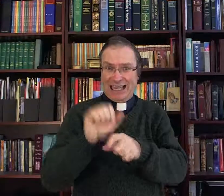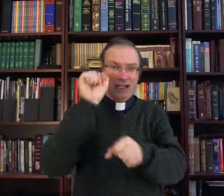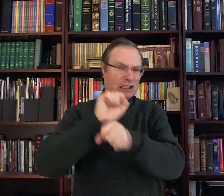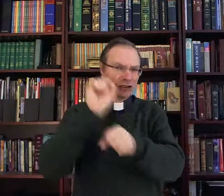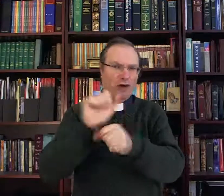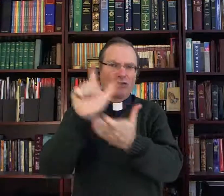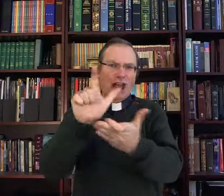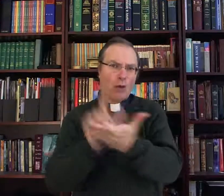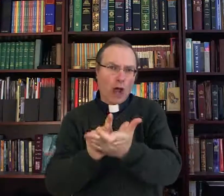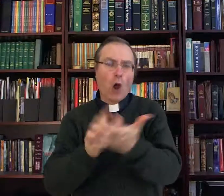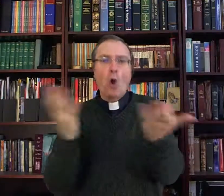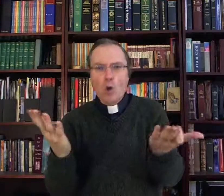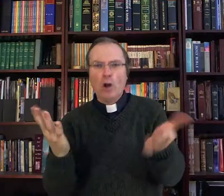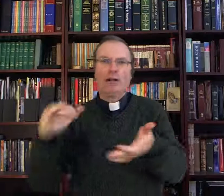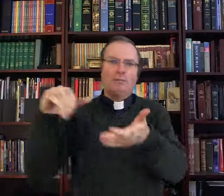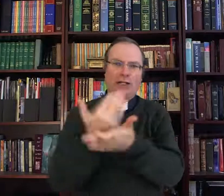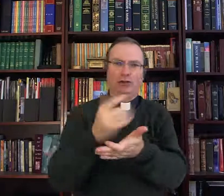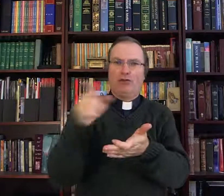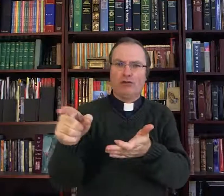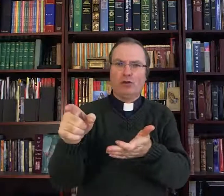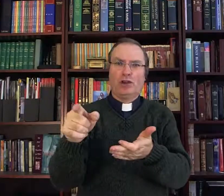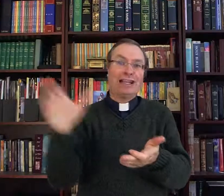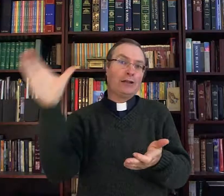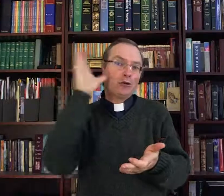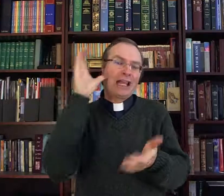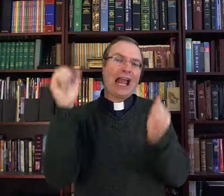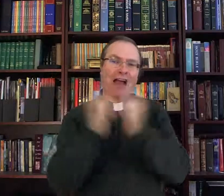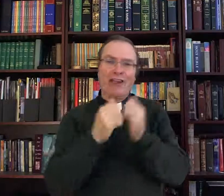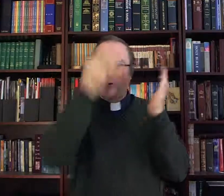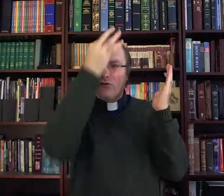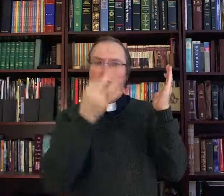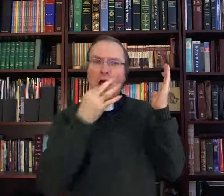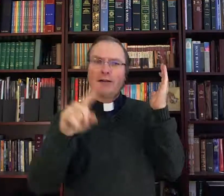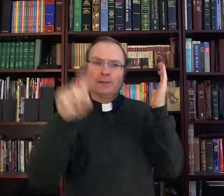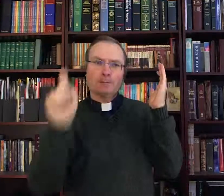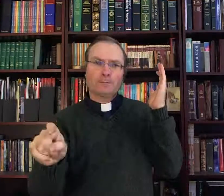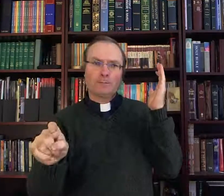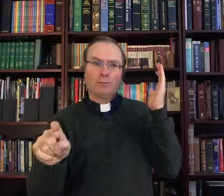les œuvres de la loi ou parce que vous écoutez avec foi?